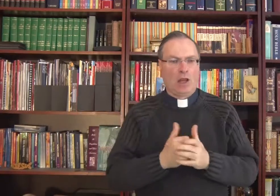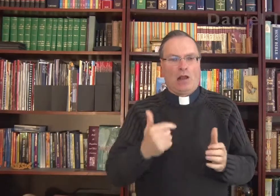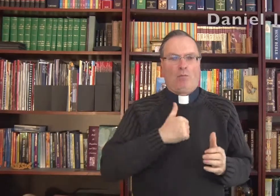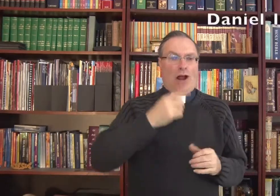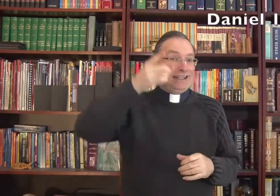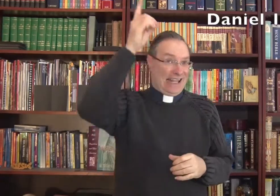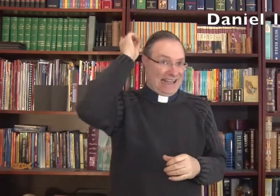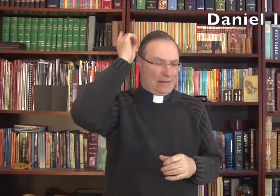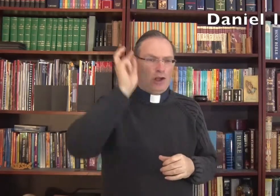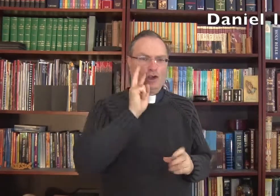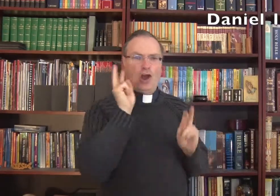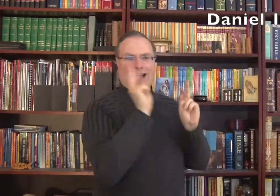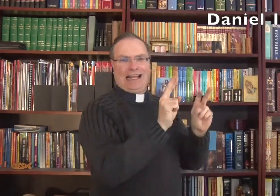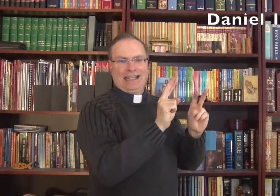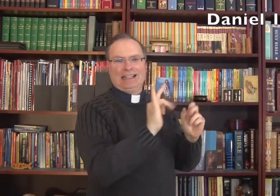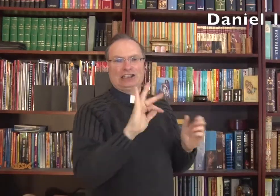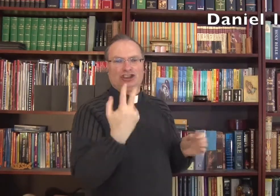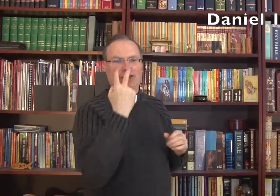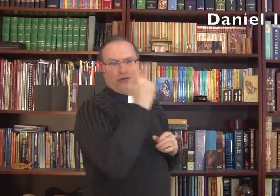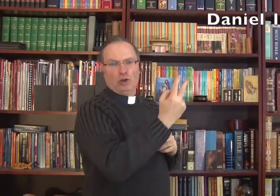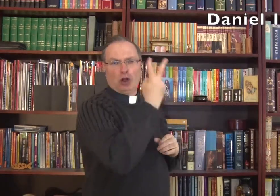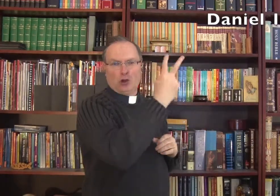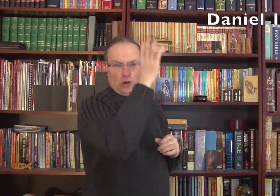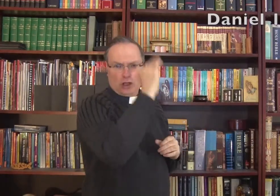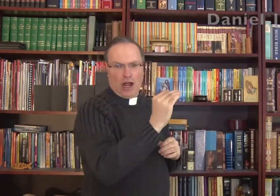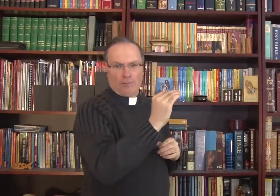«Moi, Daniel, je regardais et j'ai vu deux autres hommes